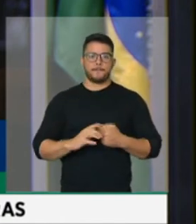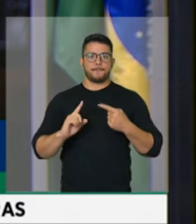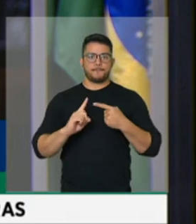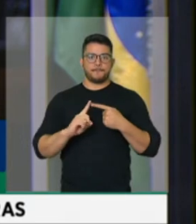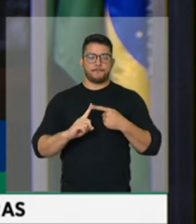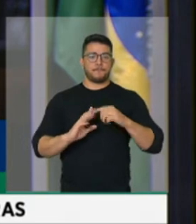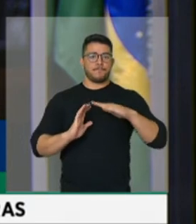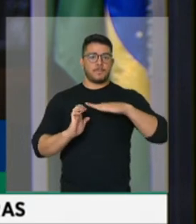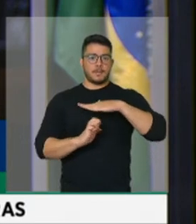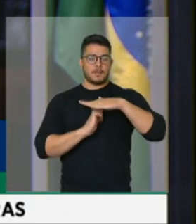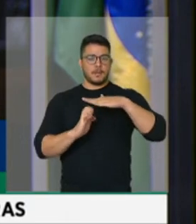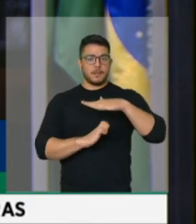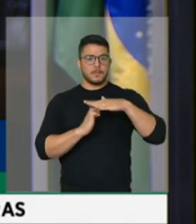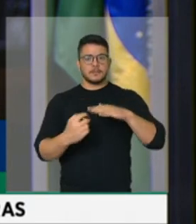AFETANDO DE FORMA MAIS SIGNIFICATIVA A MODICIDADE